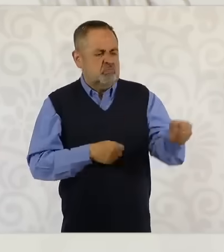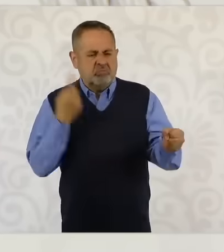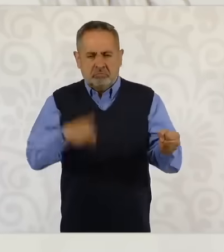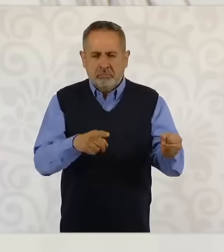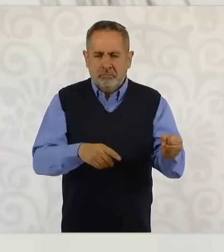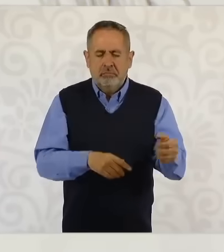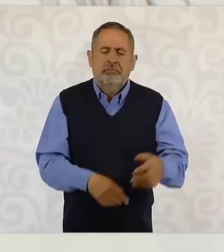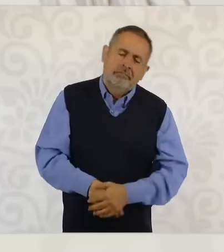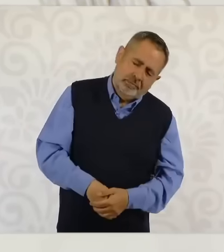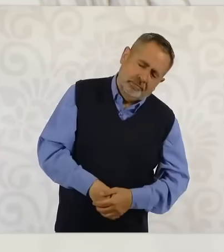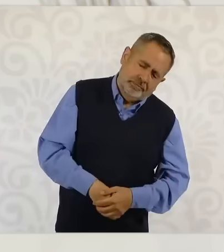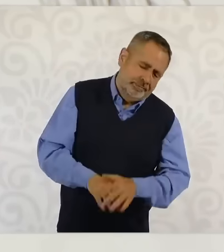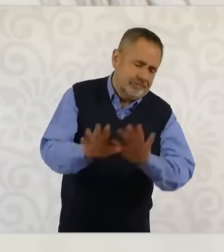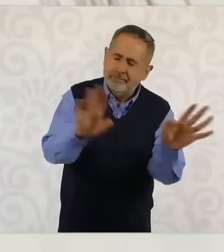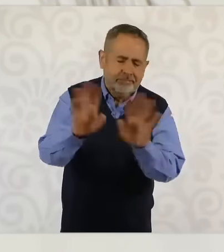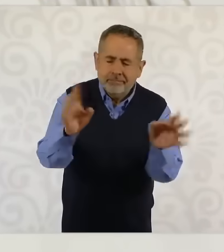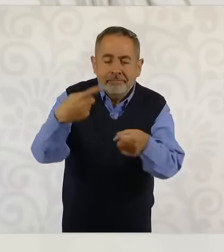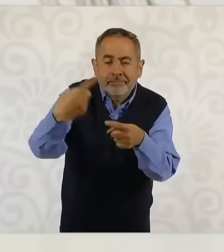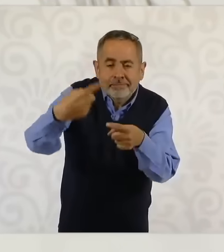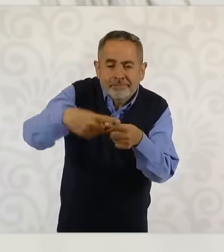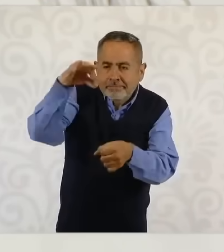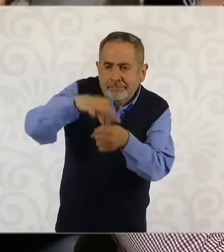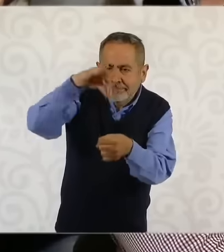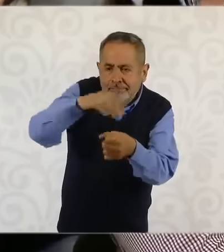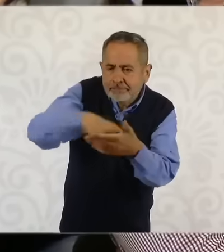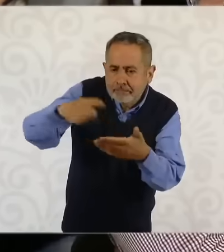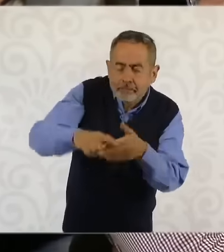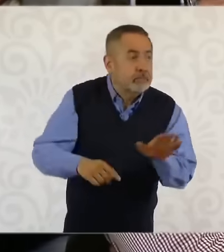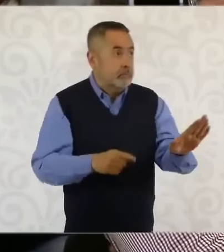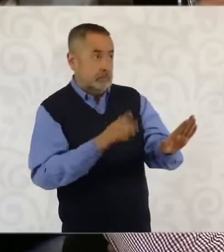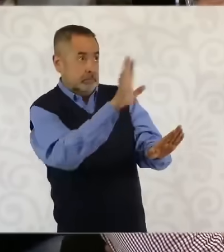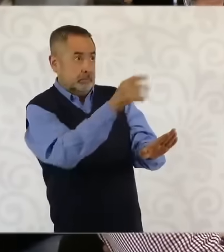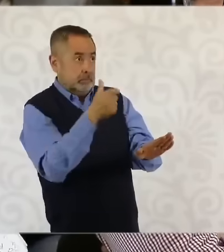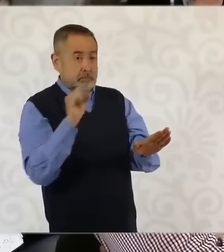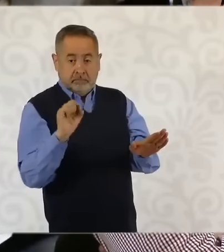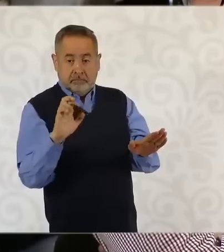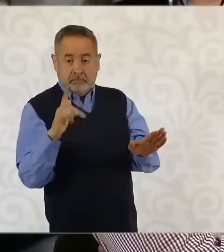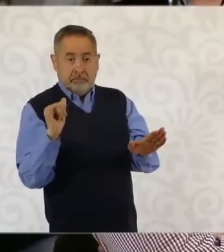sea ¿quién decidió que quedara con votos primero Sergio Gutiérrez la la trajo para que estuviera